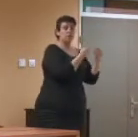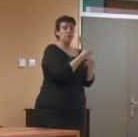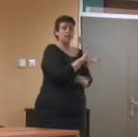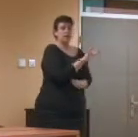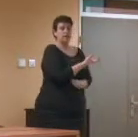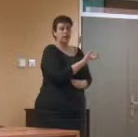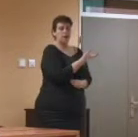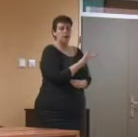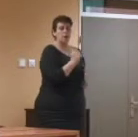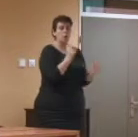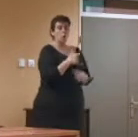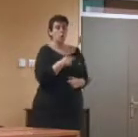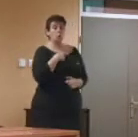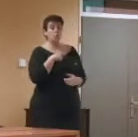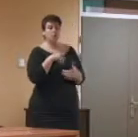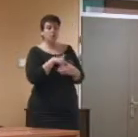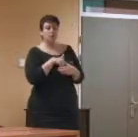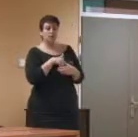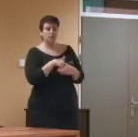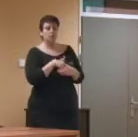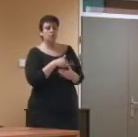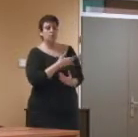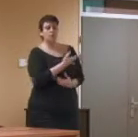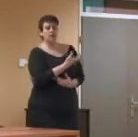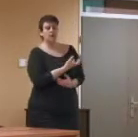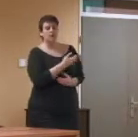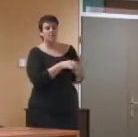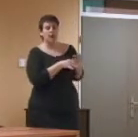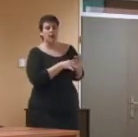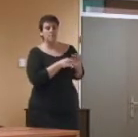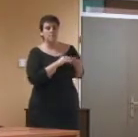la trama Gürtel y grabó muchísimas horas a sus amigos íntimos de lo que estaban haciendo.